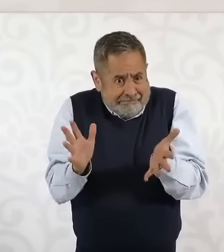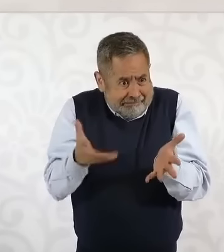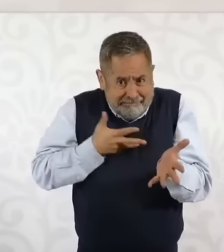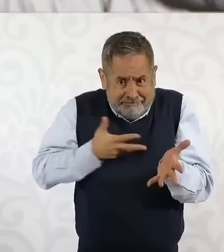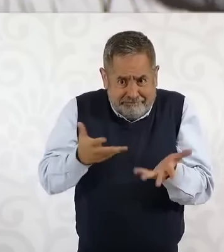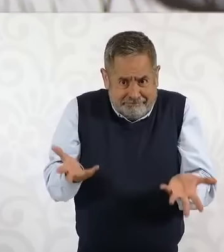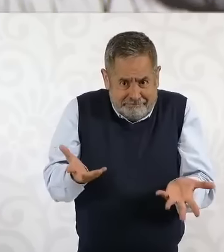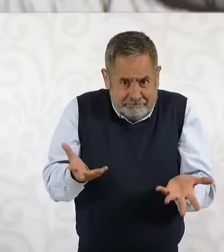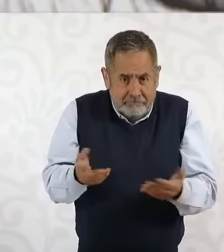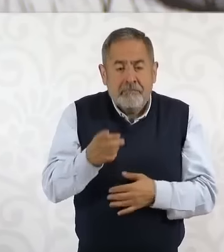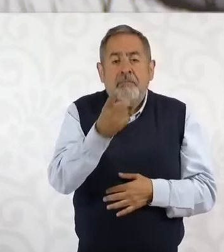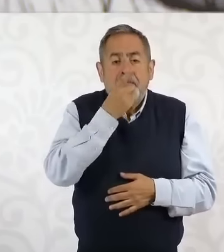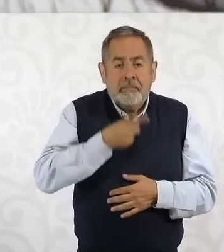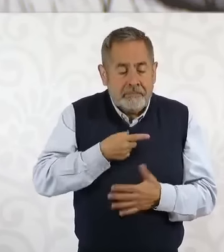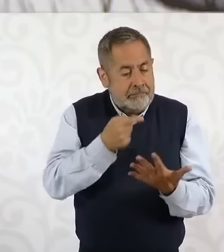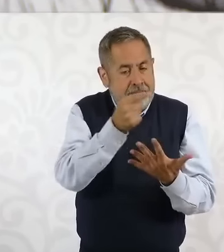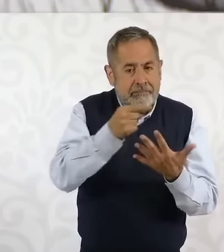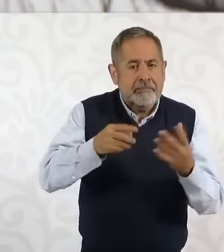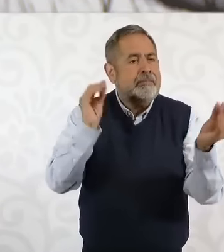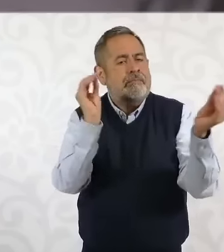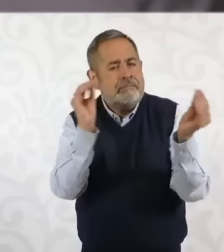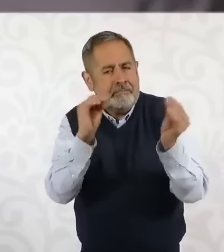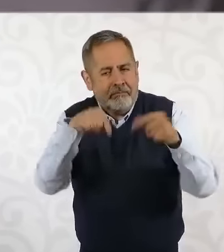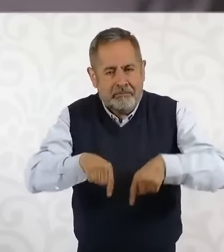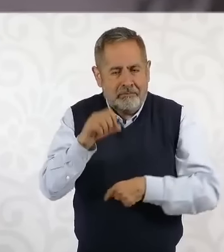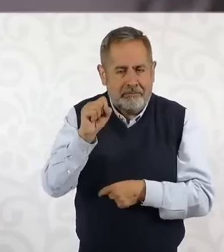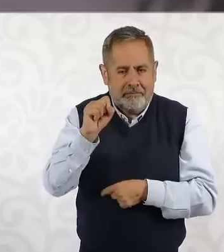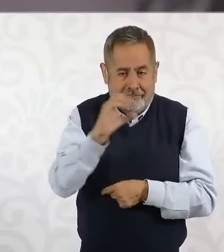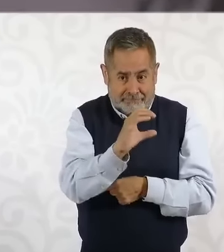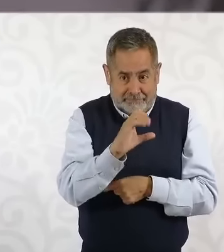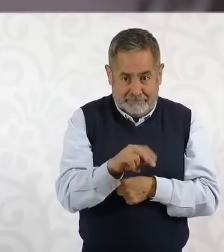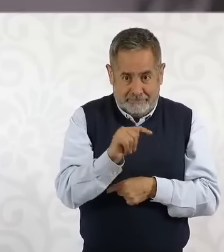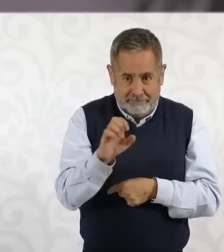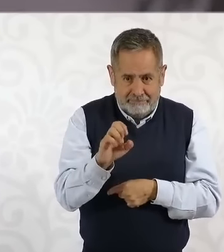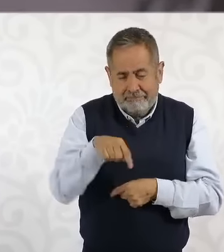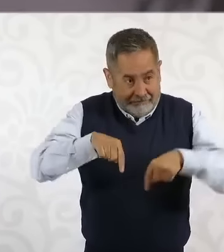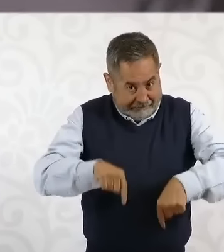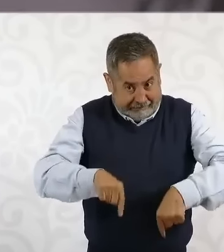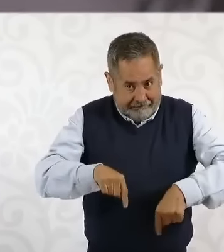si me planteas que aquí se debata con la gente, te digo, no hay otros espacios para debatirlo.